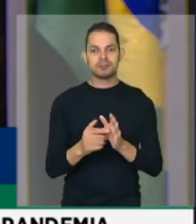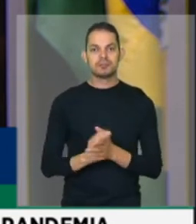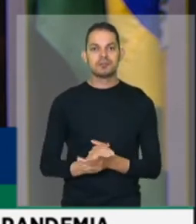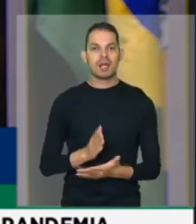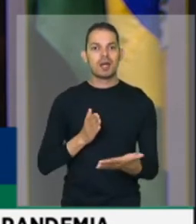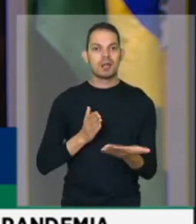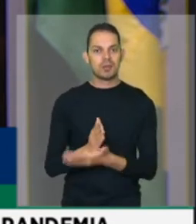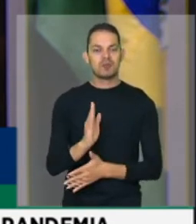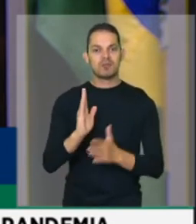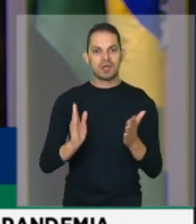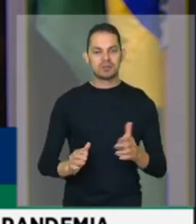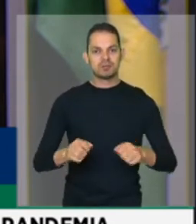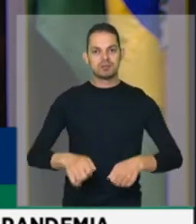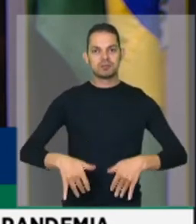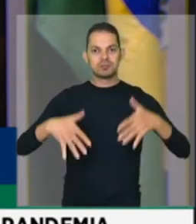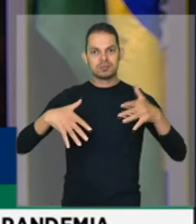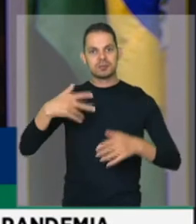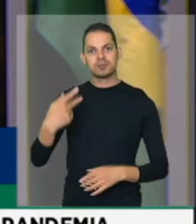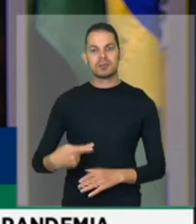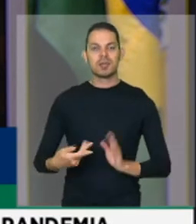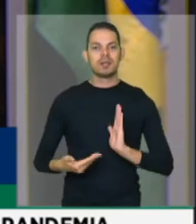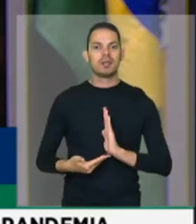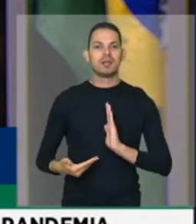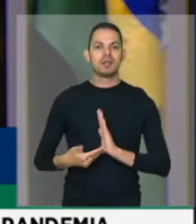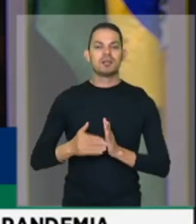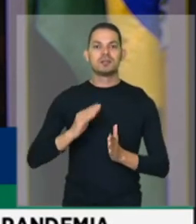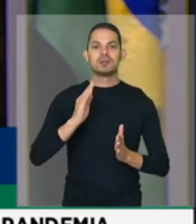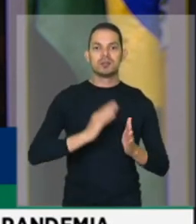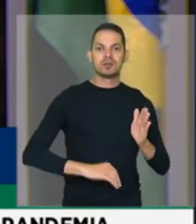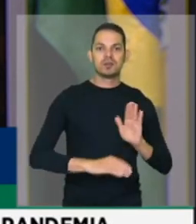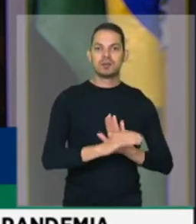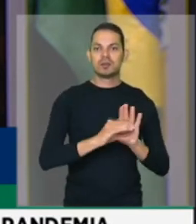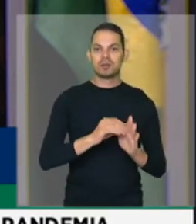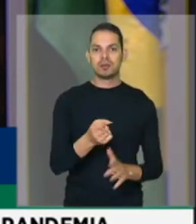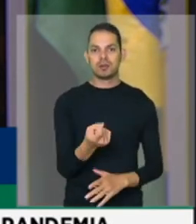APROVADO PELO PLENÁRIO DESSA CASA, COM A SUPRESSÃO DO PARÁGRAFO ÚNICO DO ART. TAL COMO REALIZADO PELO SENADO